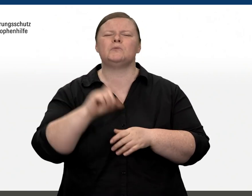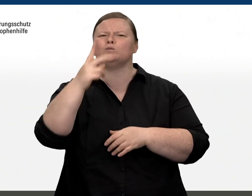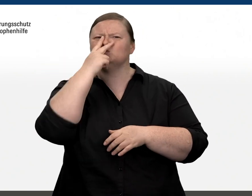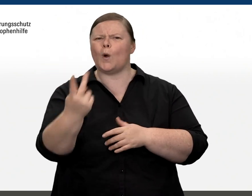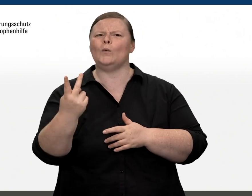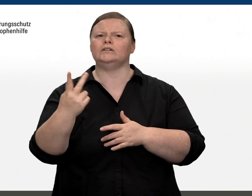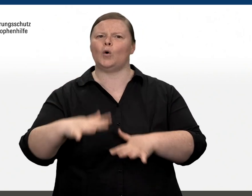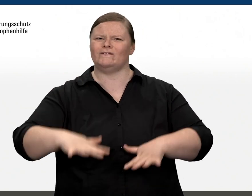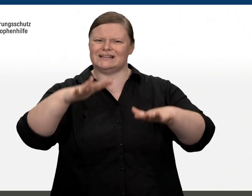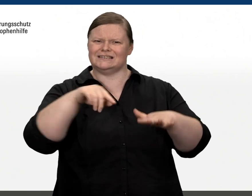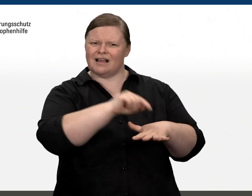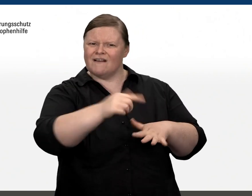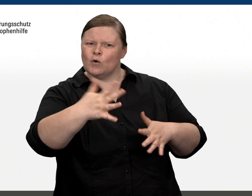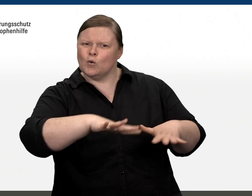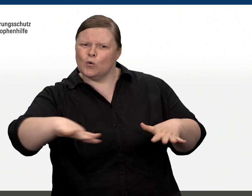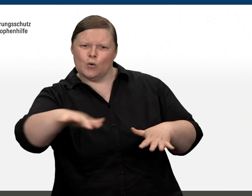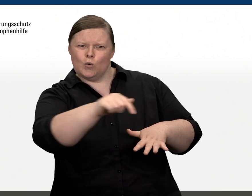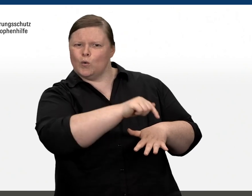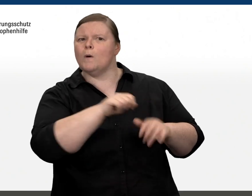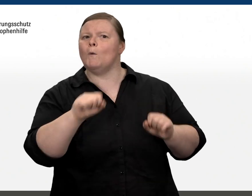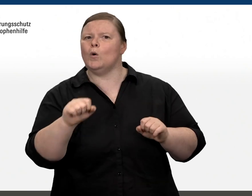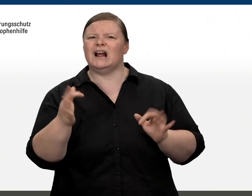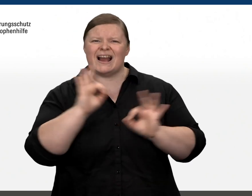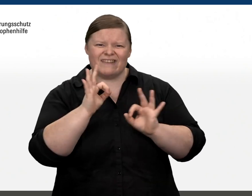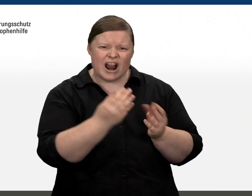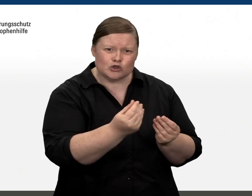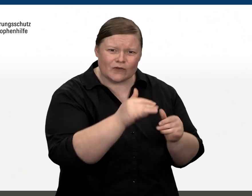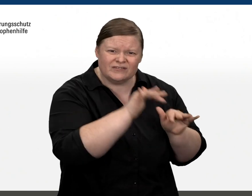Außerdem schauen Sie, dass gefährliche Stoffe